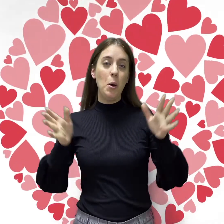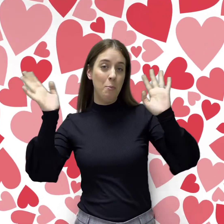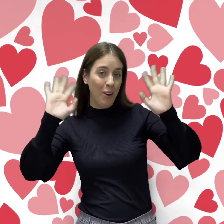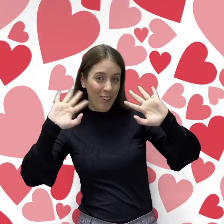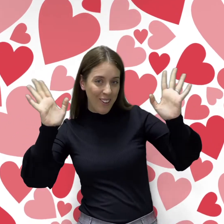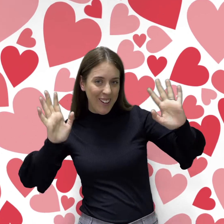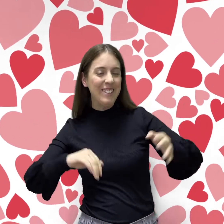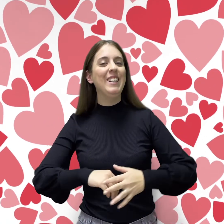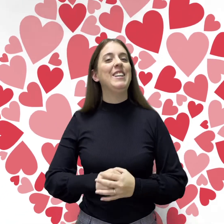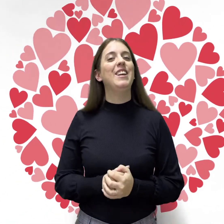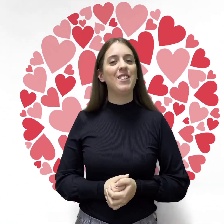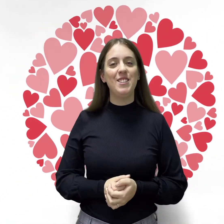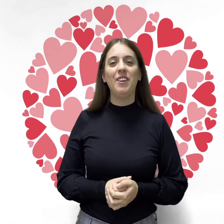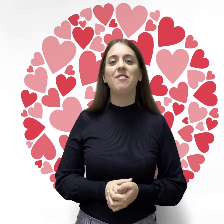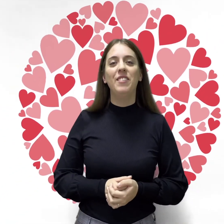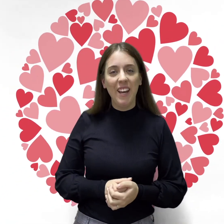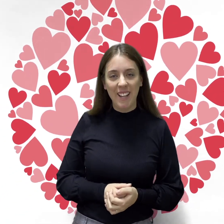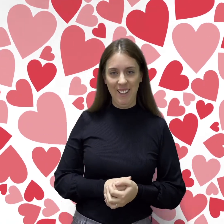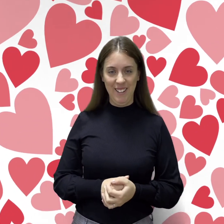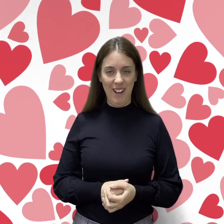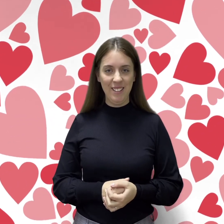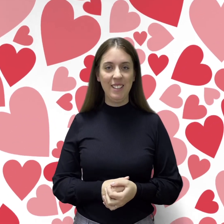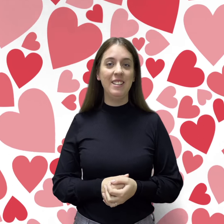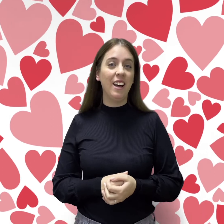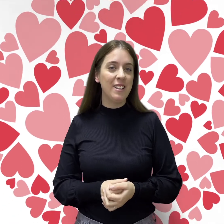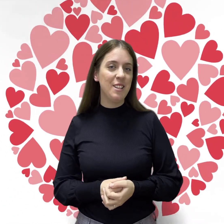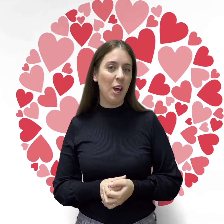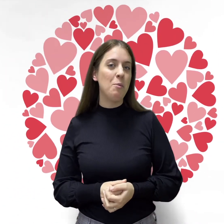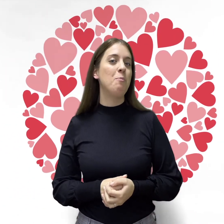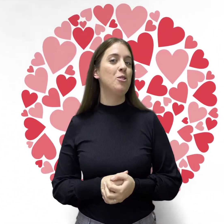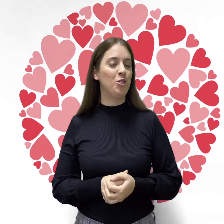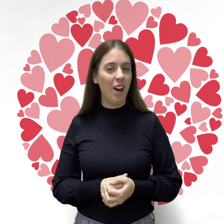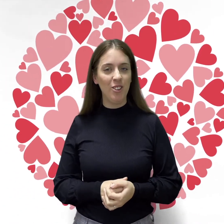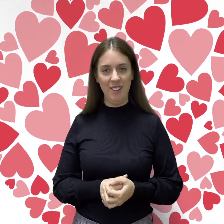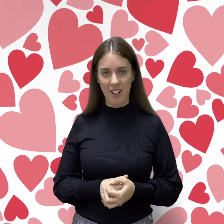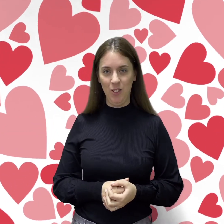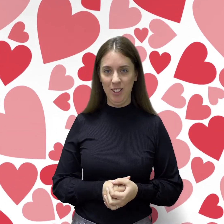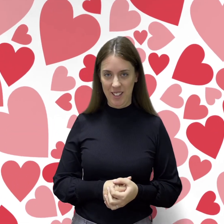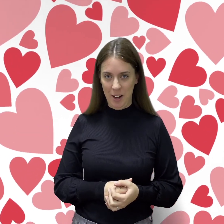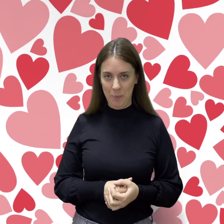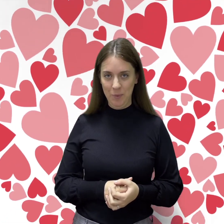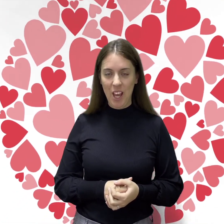Bok. Danas je jedan veliki dan, danas je naime Međunarodni dan volontera.